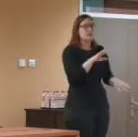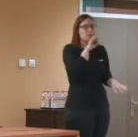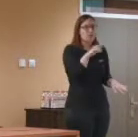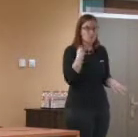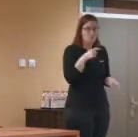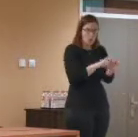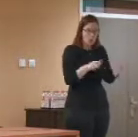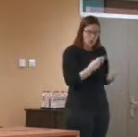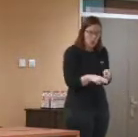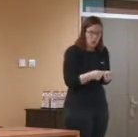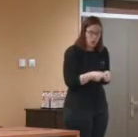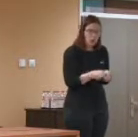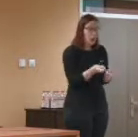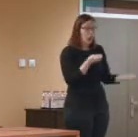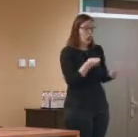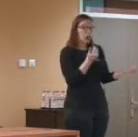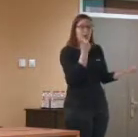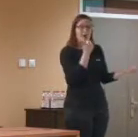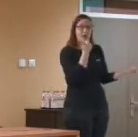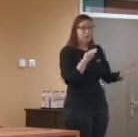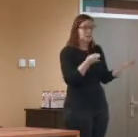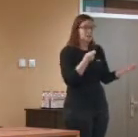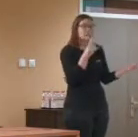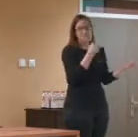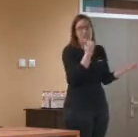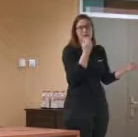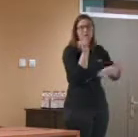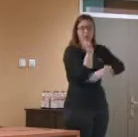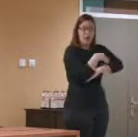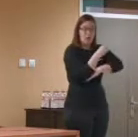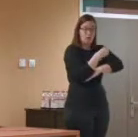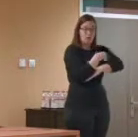de las Cajas ha sido crucial, porque las Cajas de Ahorros han